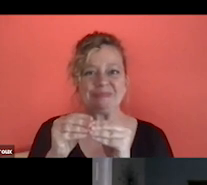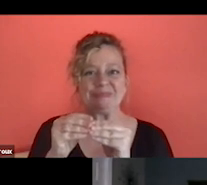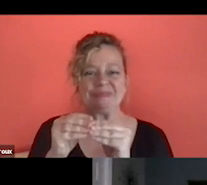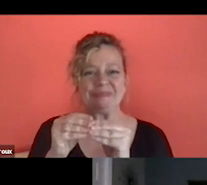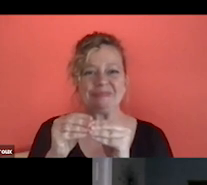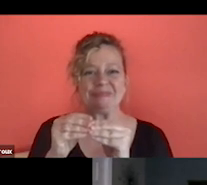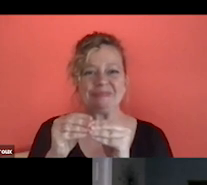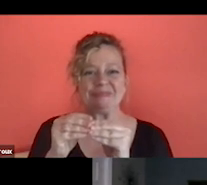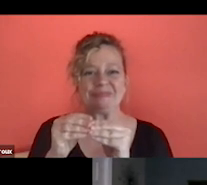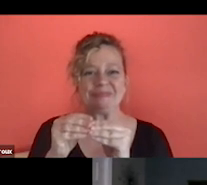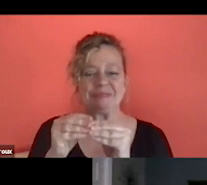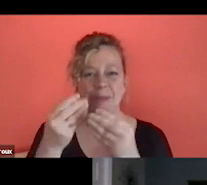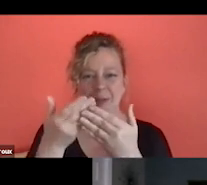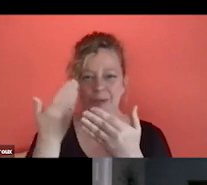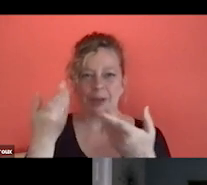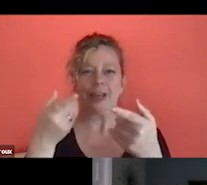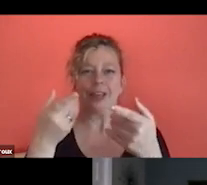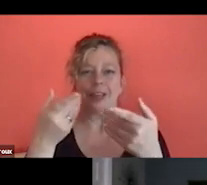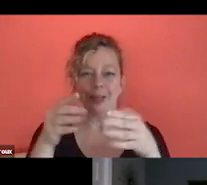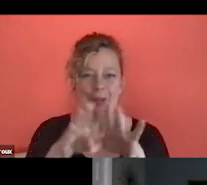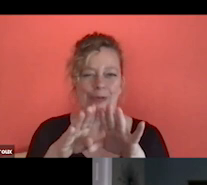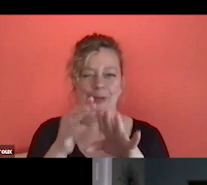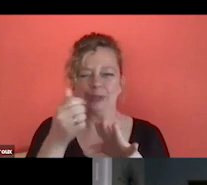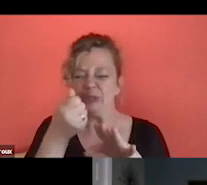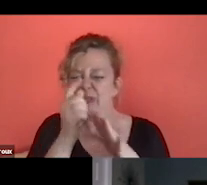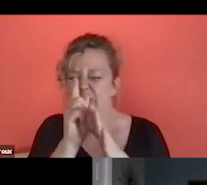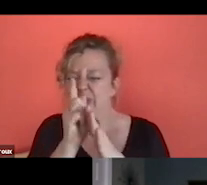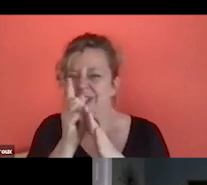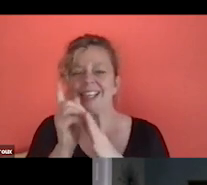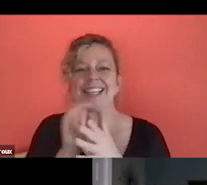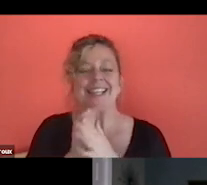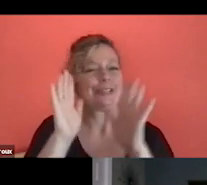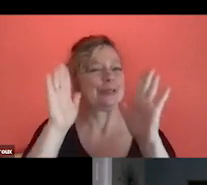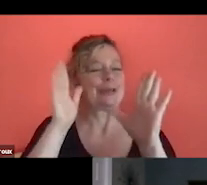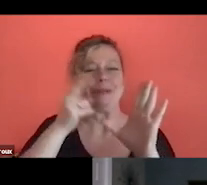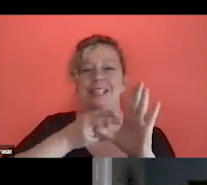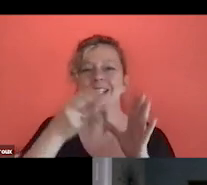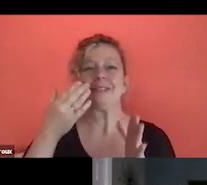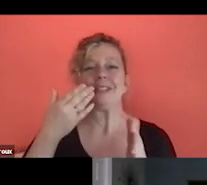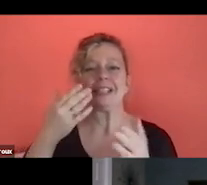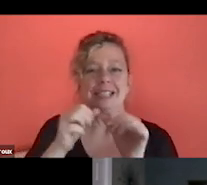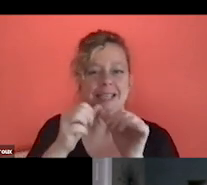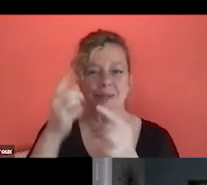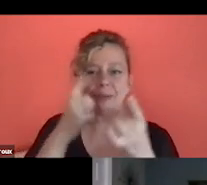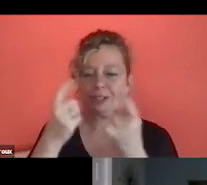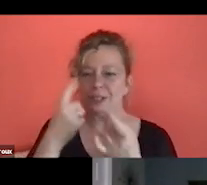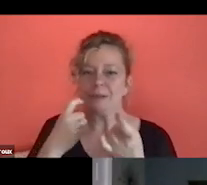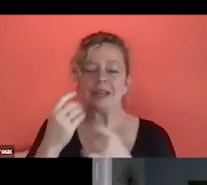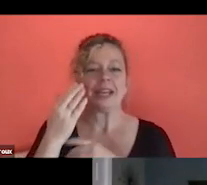antes de cerrar. Gran participación y mantengan llegando las preguntas. Sé que no tendremos mucho tiempo